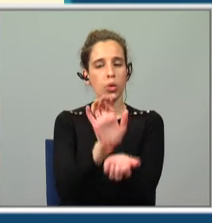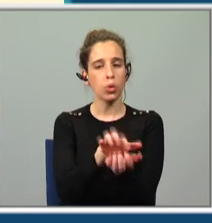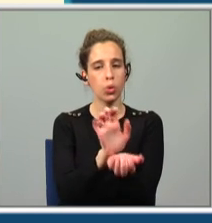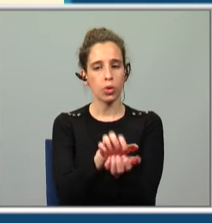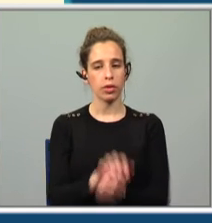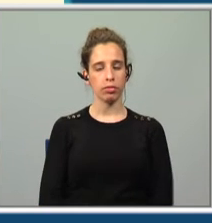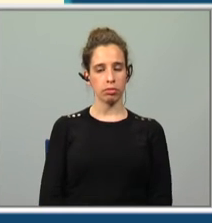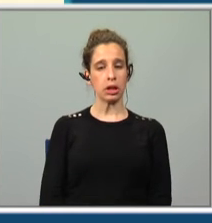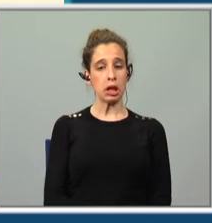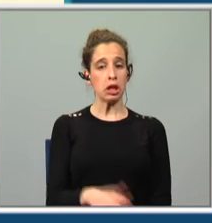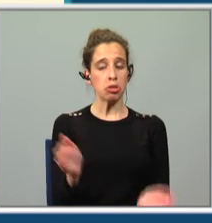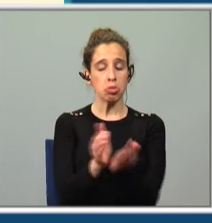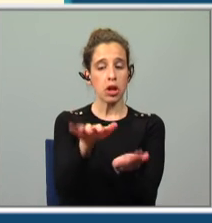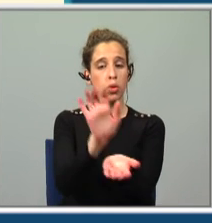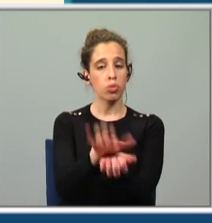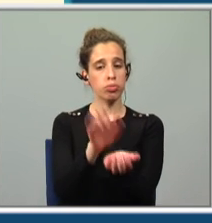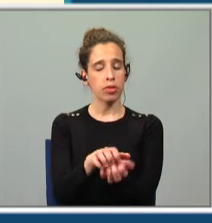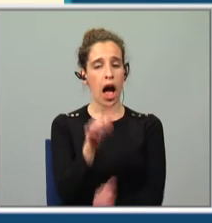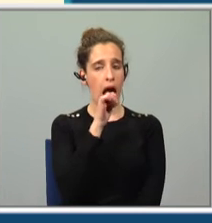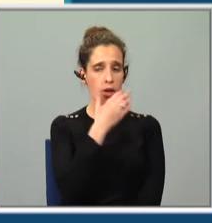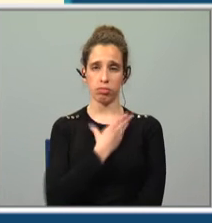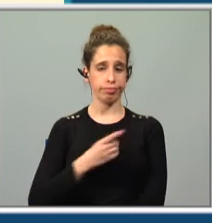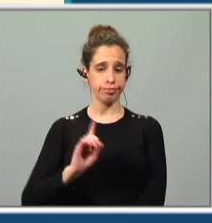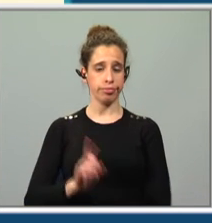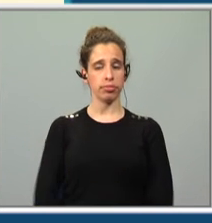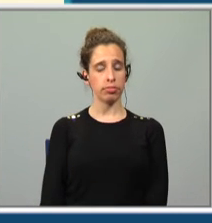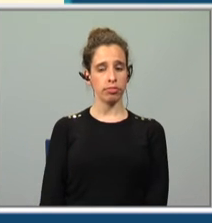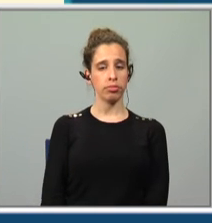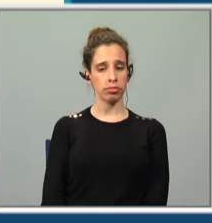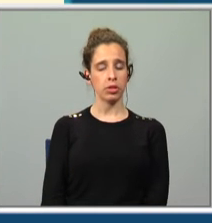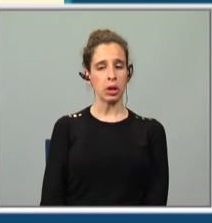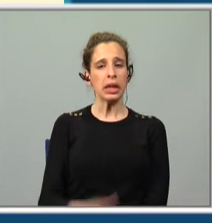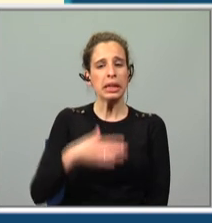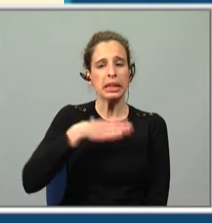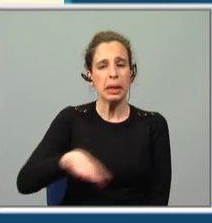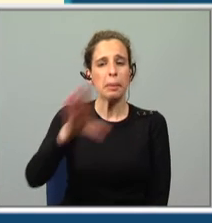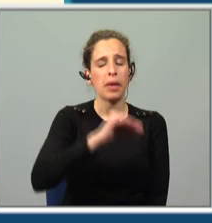este pequeno crocodilo não gostava de água o que eu mais queria era brincar 這條小鱷魚不喜歡水我最想要的就是玩